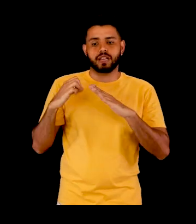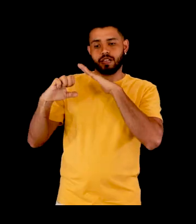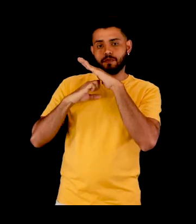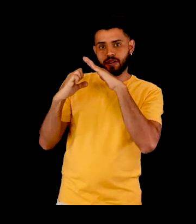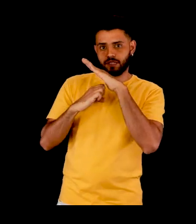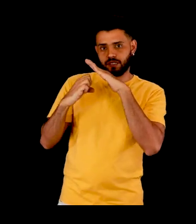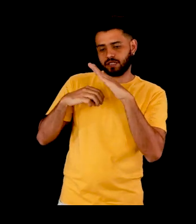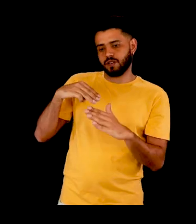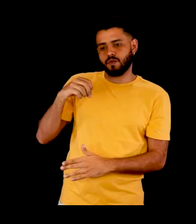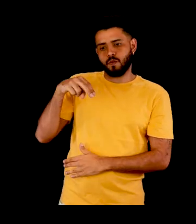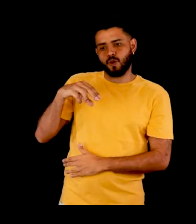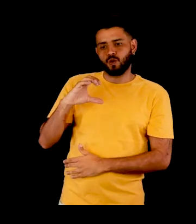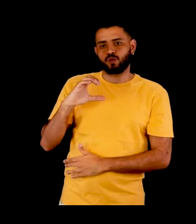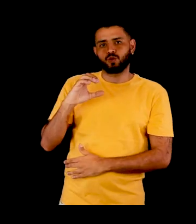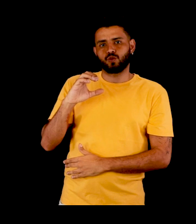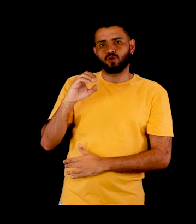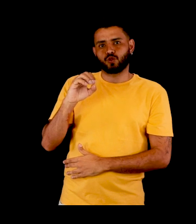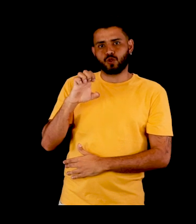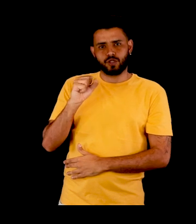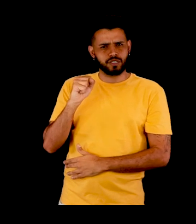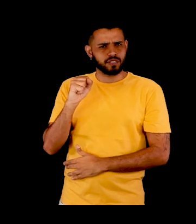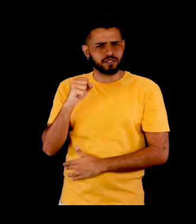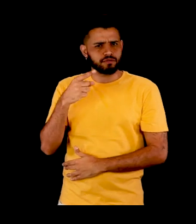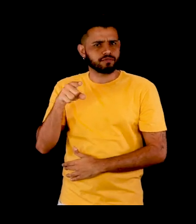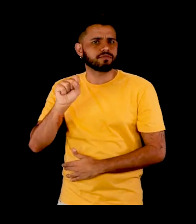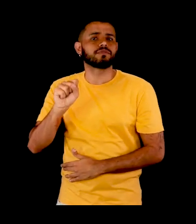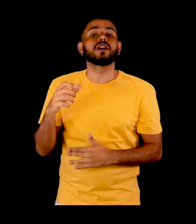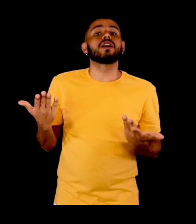Mas ele fez uns outros prédios, então me lembro dele projetando,